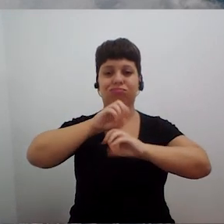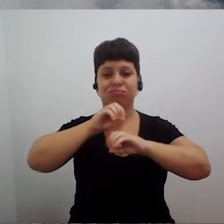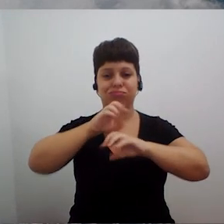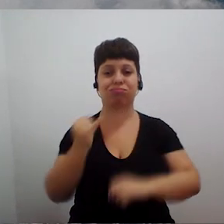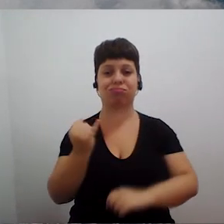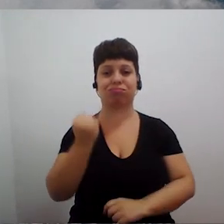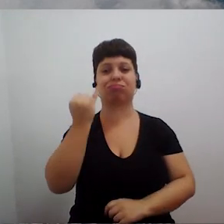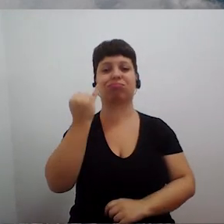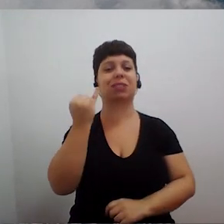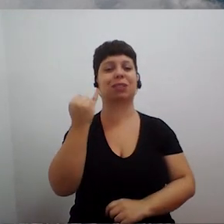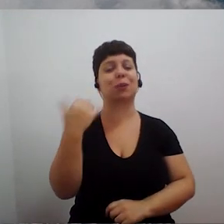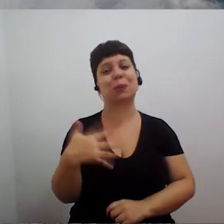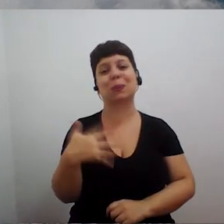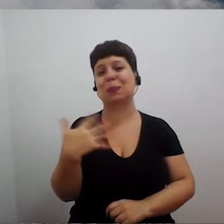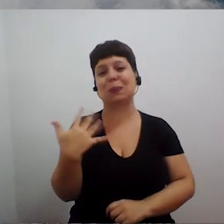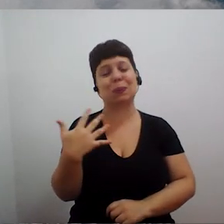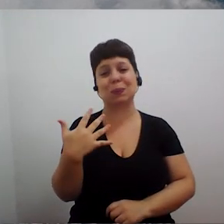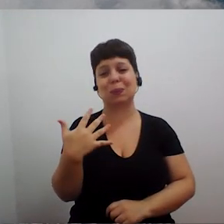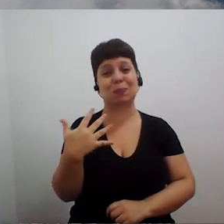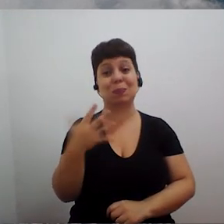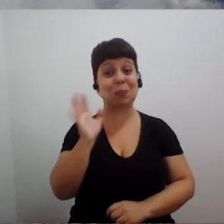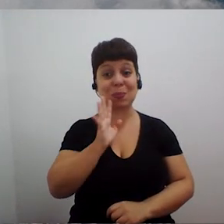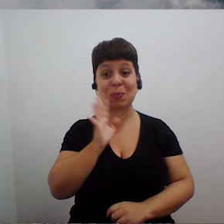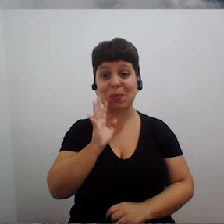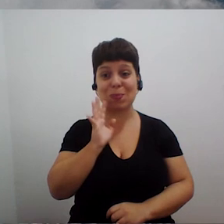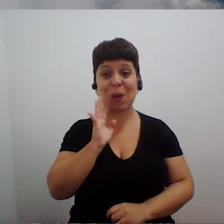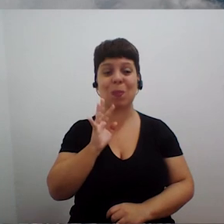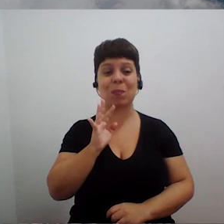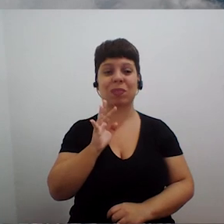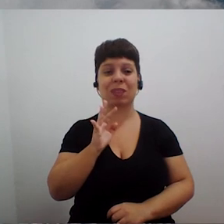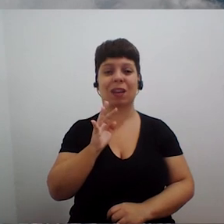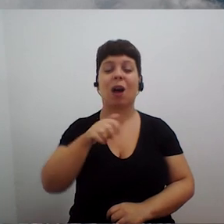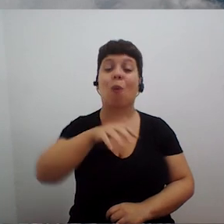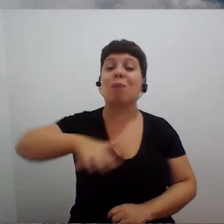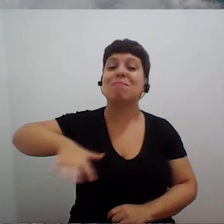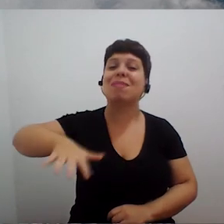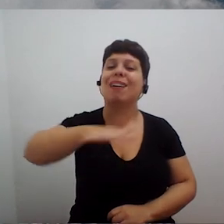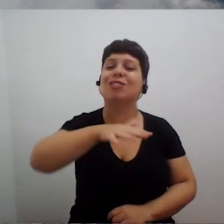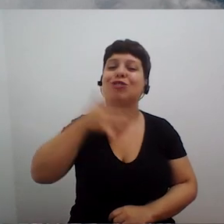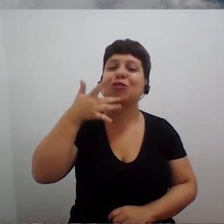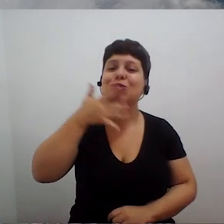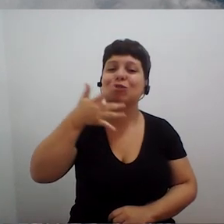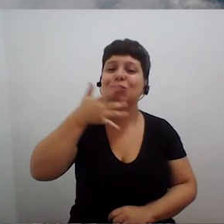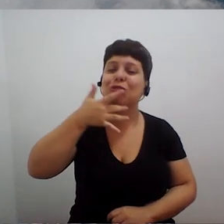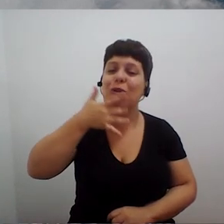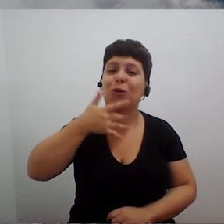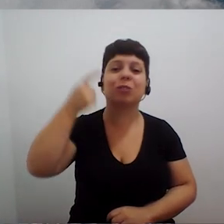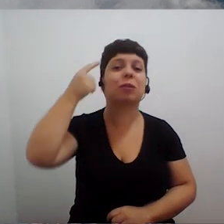e ensinamentos tão valiosos, acho que o valor disso é inestimável cria um ambiente muito bom para